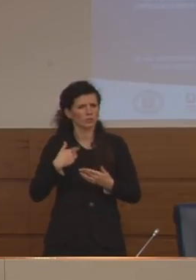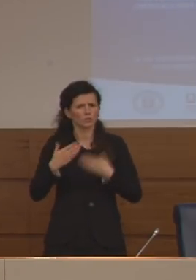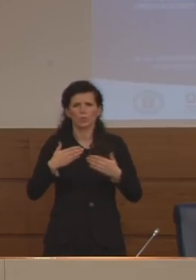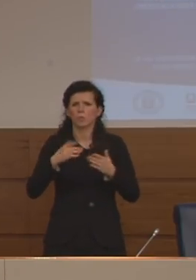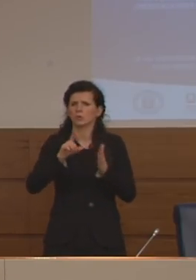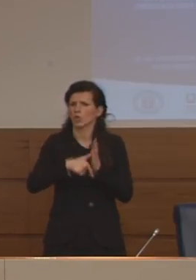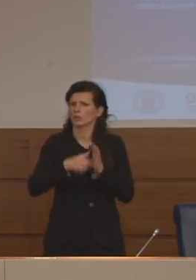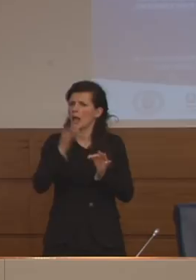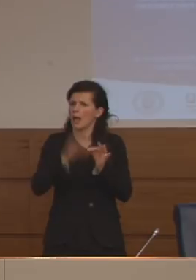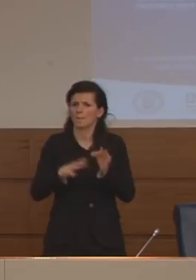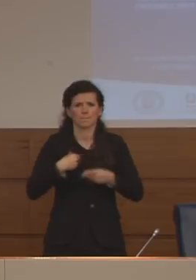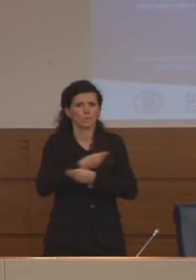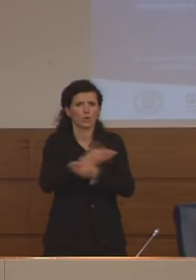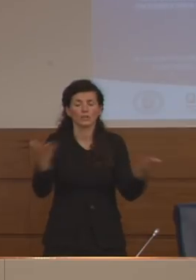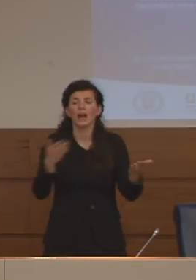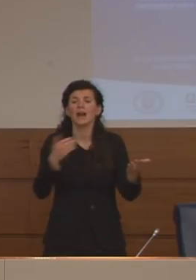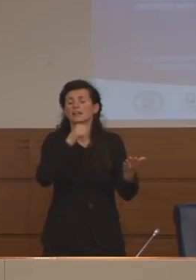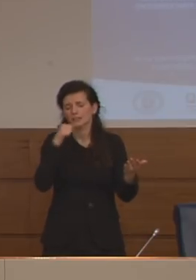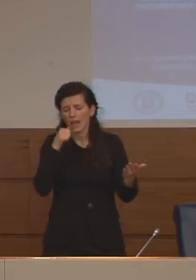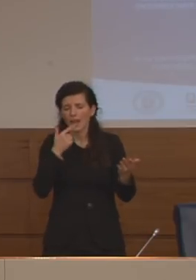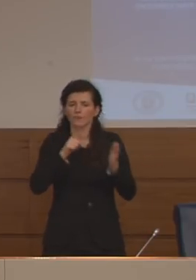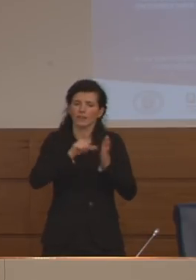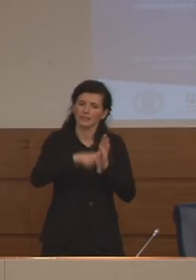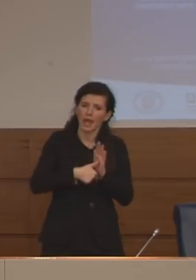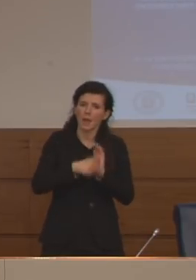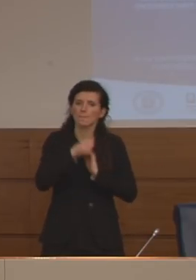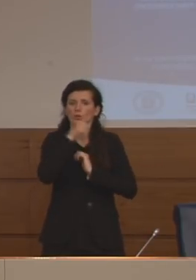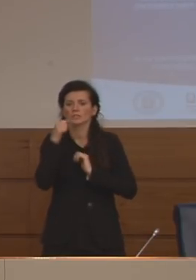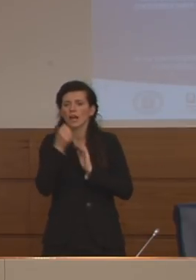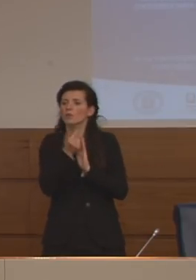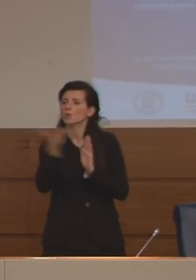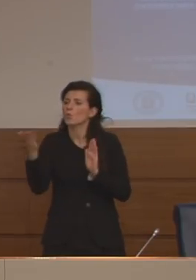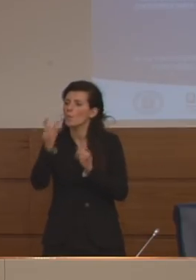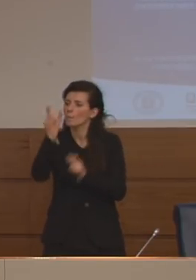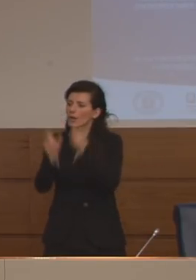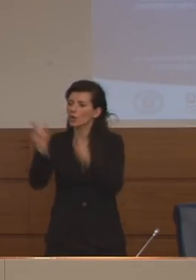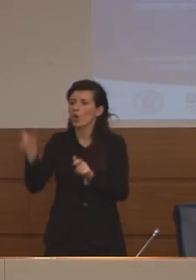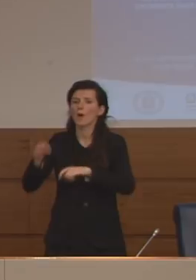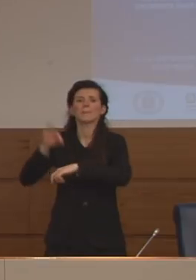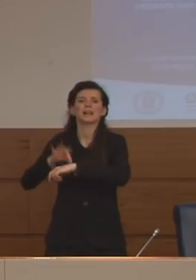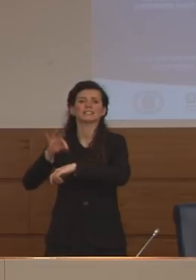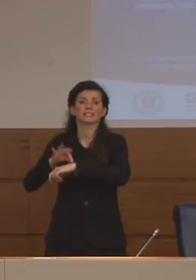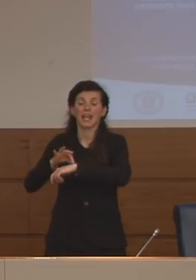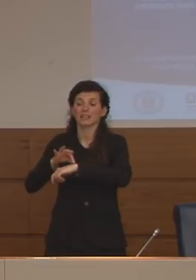Sono richiesti tempi e numeri. C'è un numero sufficiente di pazienti che viene sottoposto.